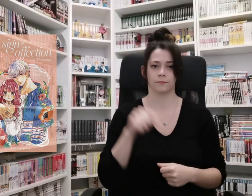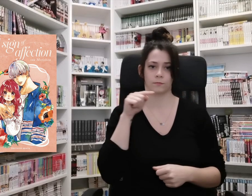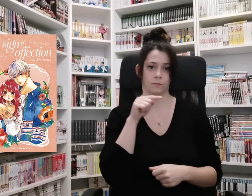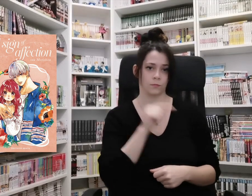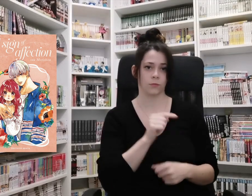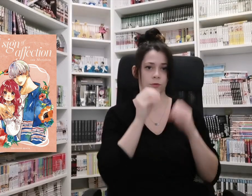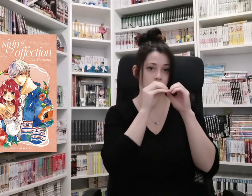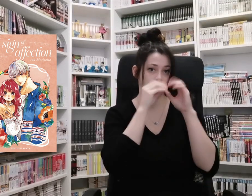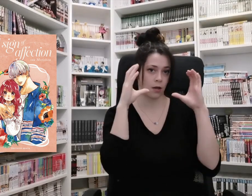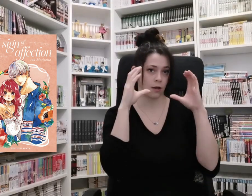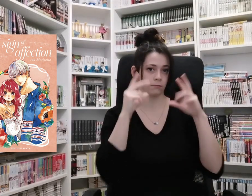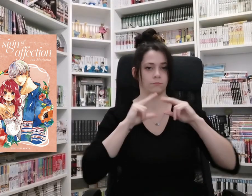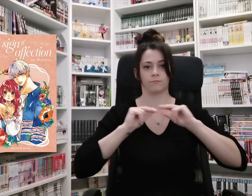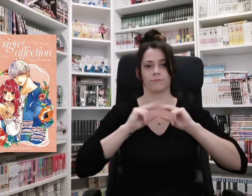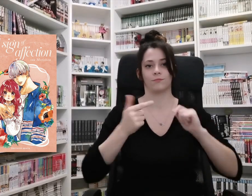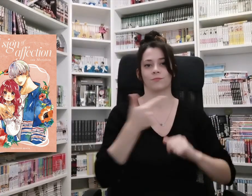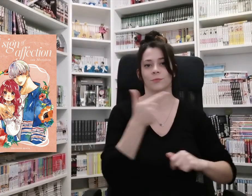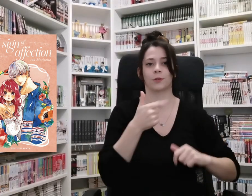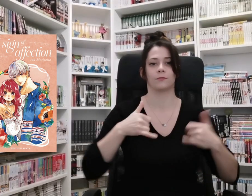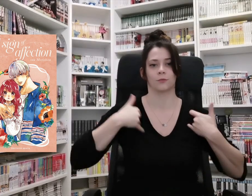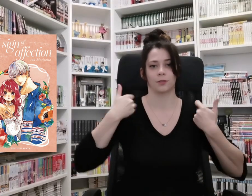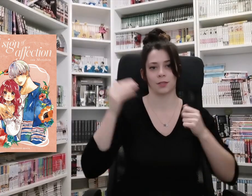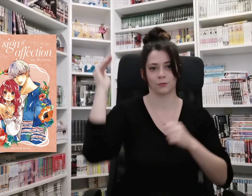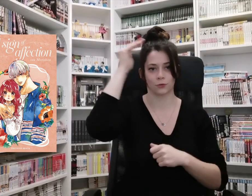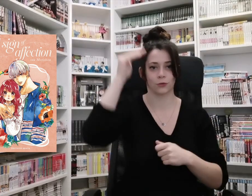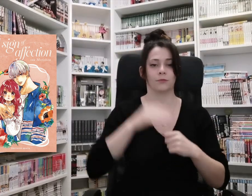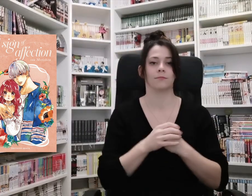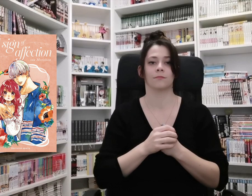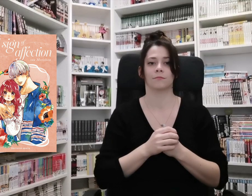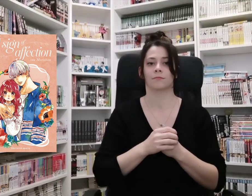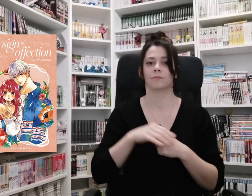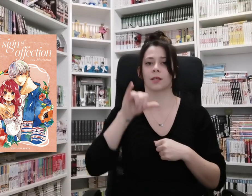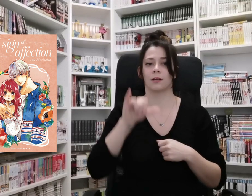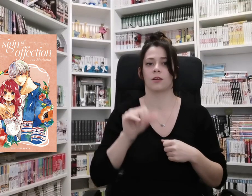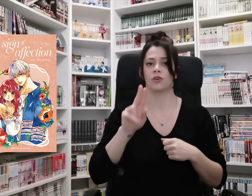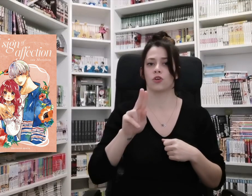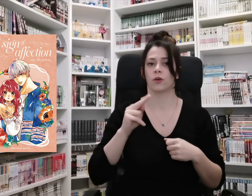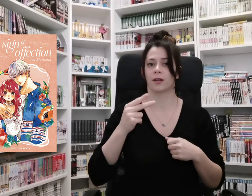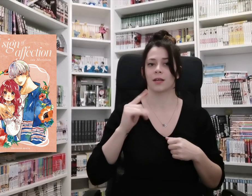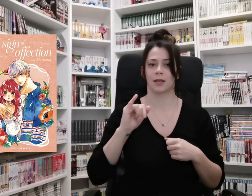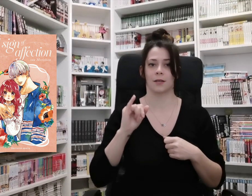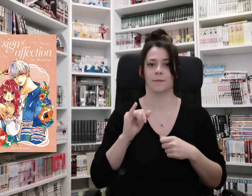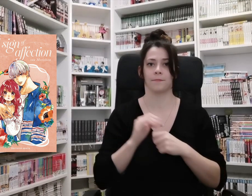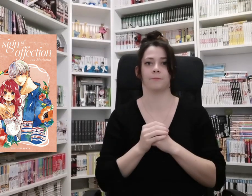Ce manga… C'est l'histoire de deux jeunes adultes. Yuki…